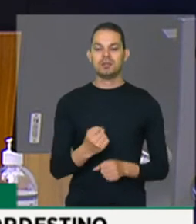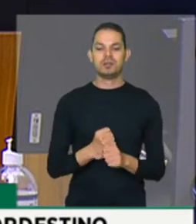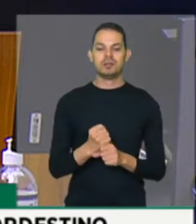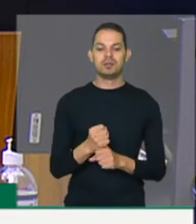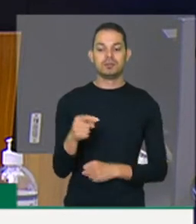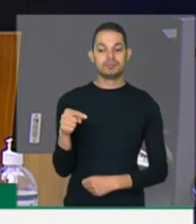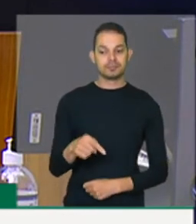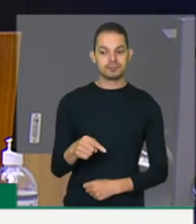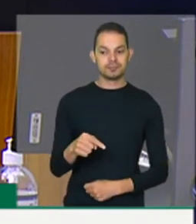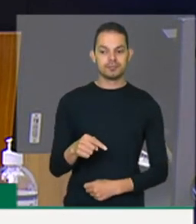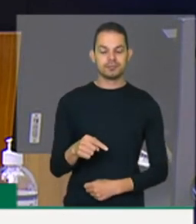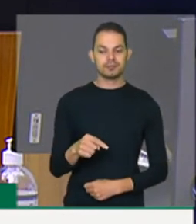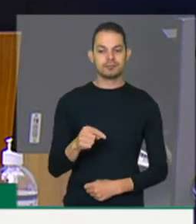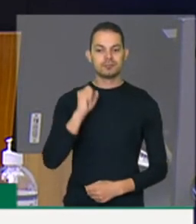REQUERIMENTO N° 571, DE 21, DOS SENHORES LÍDERES QUE